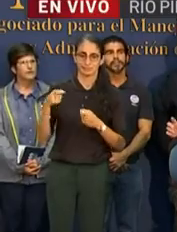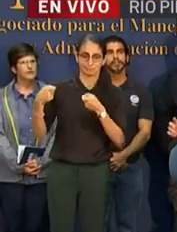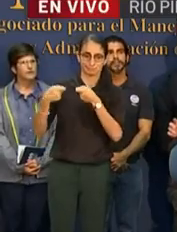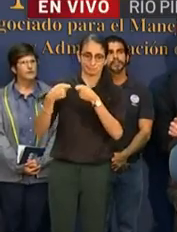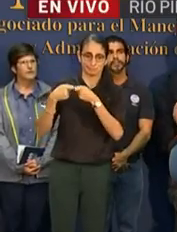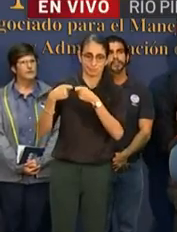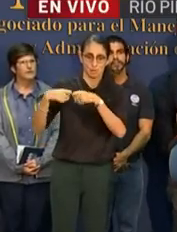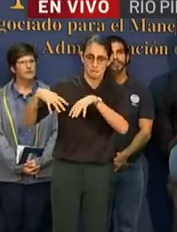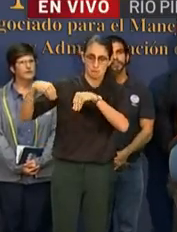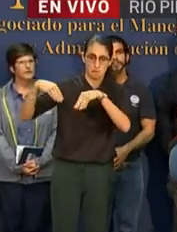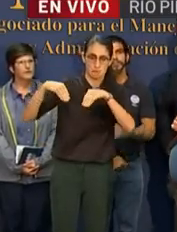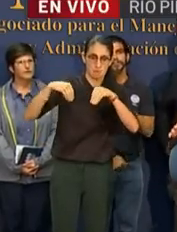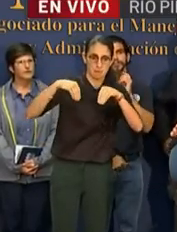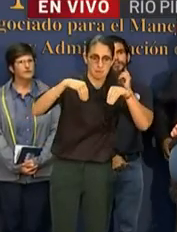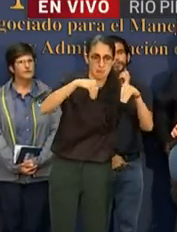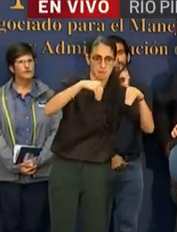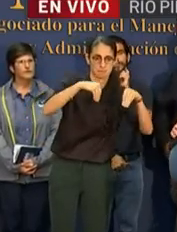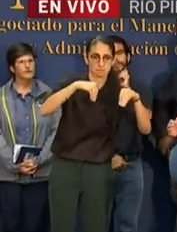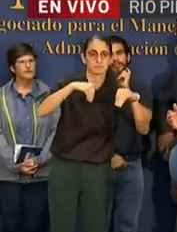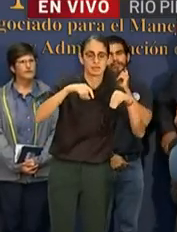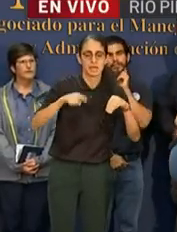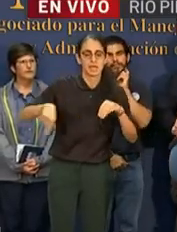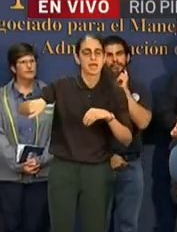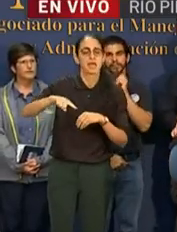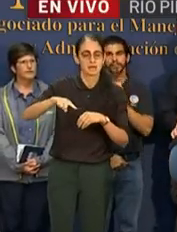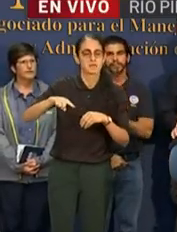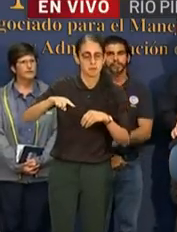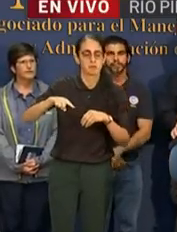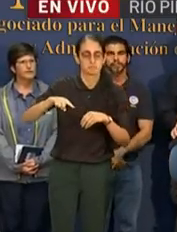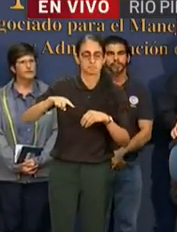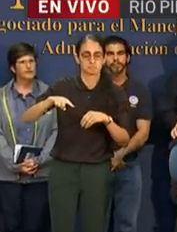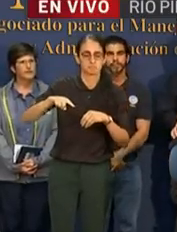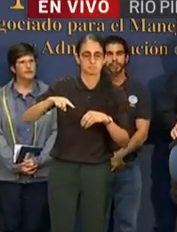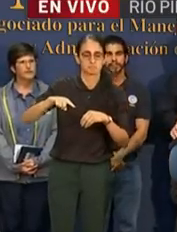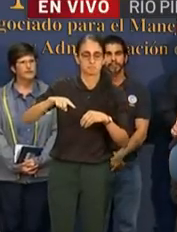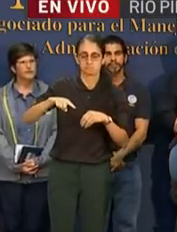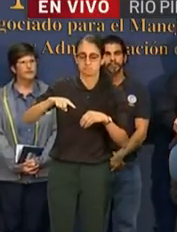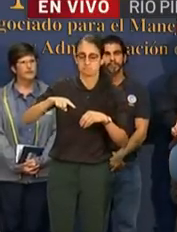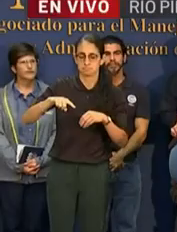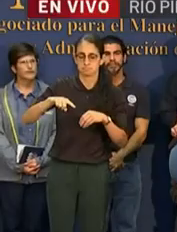OPERACIONES SE LLEVAN CON LA